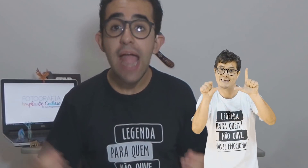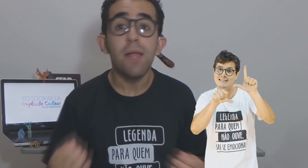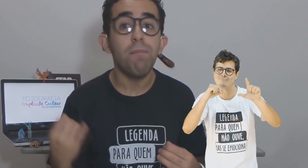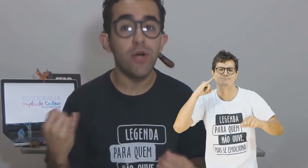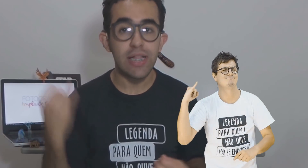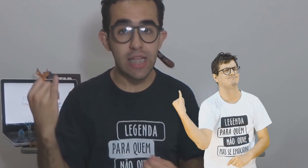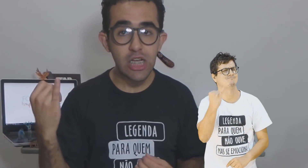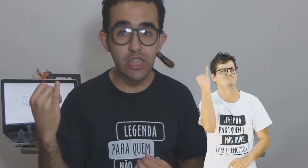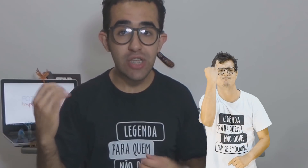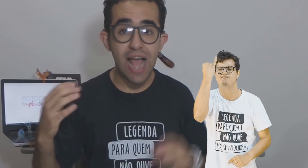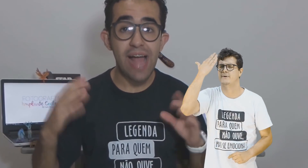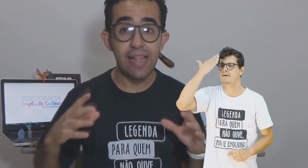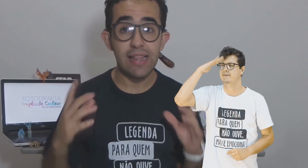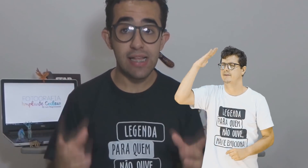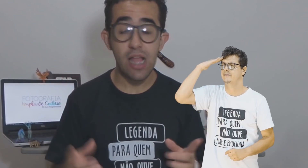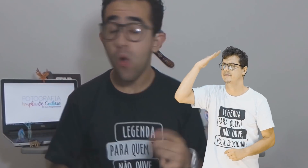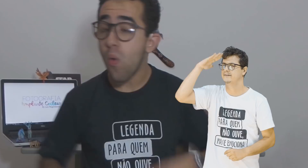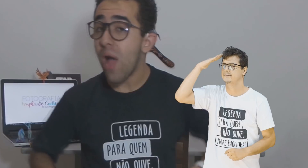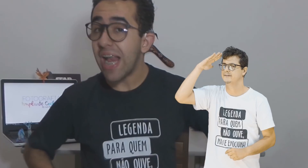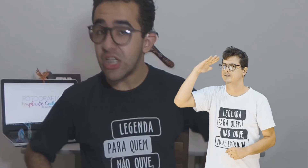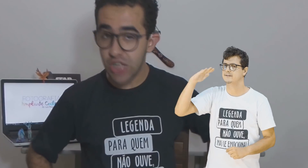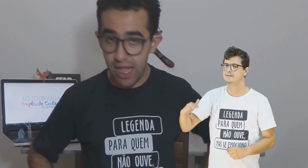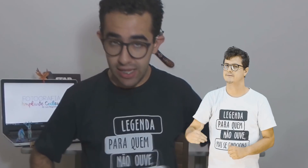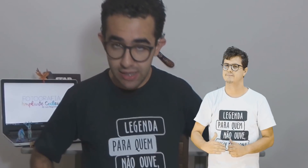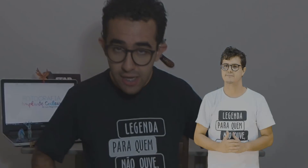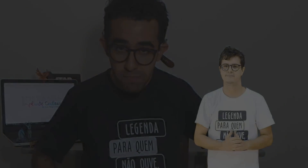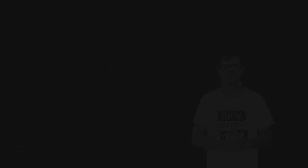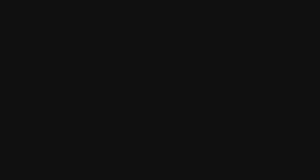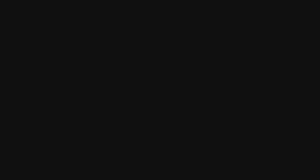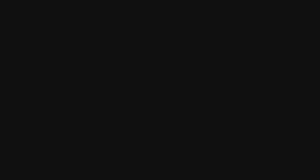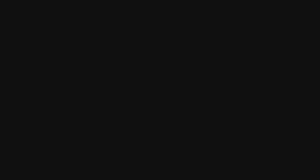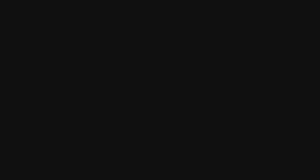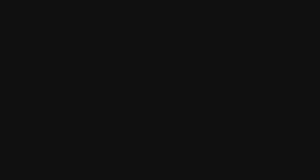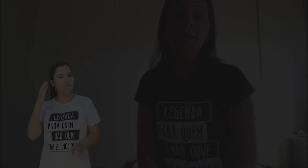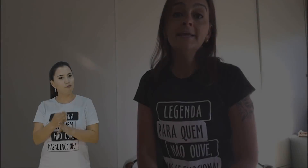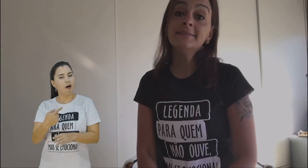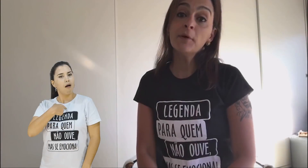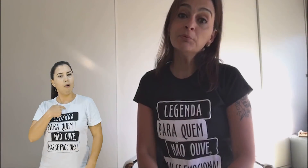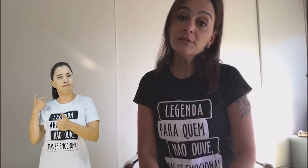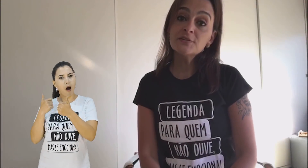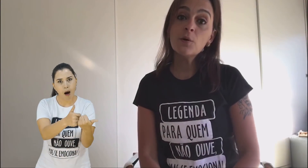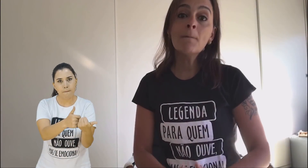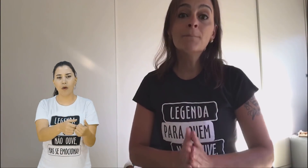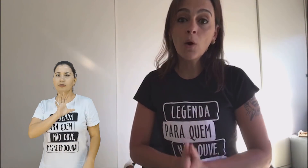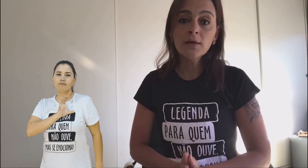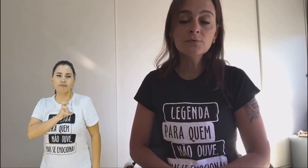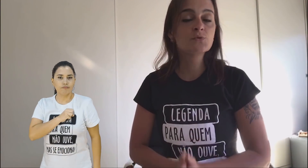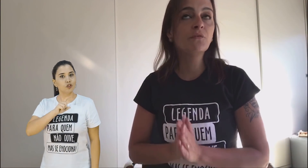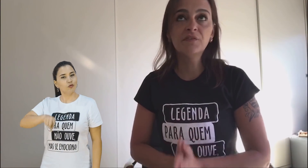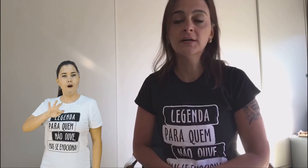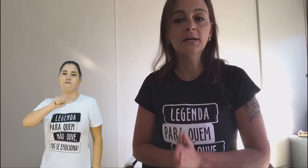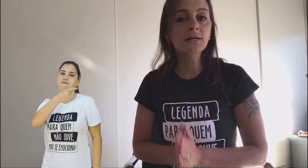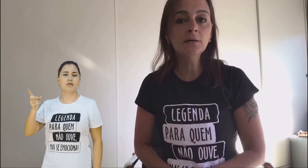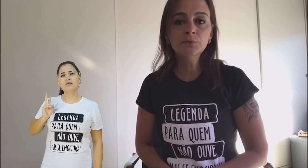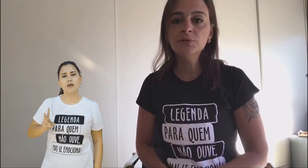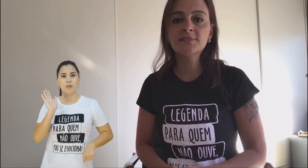é importante eu entender com legenda. [Paula] É por isso eu apoio, sou fã, amo!